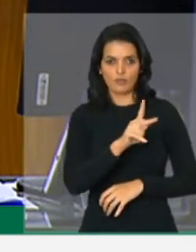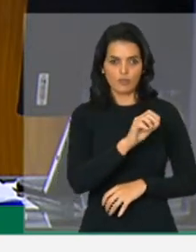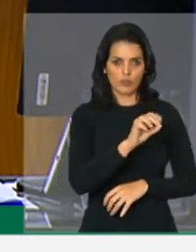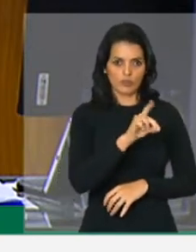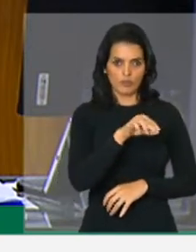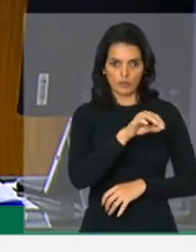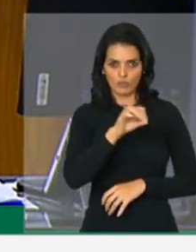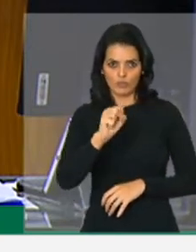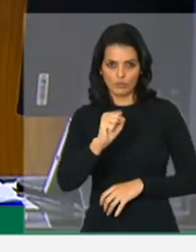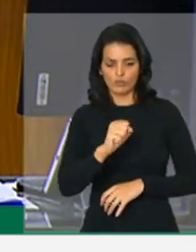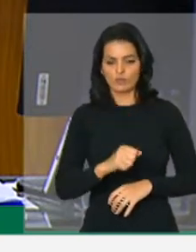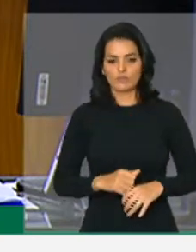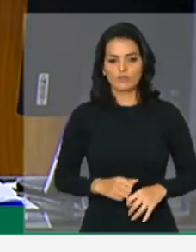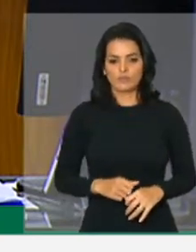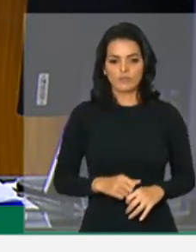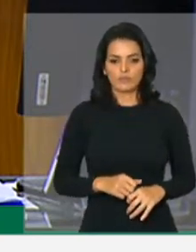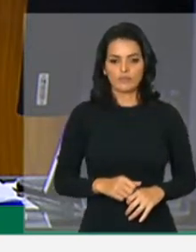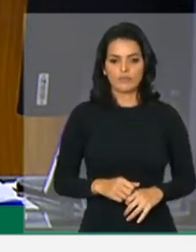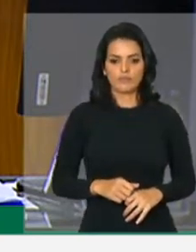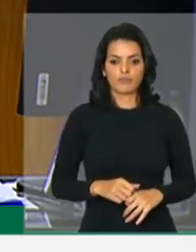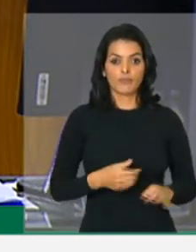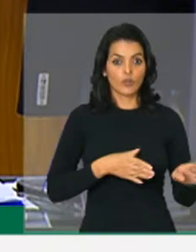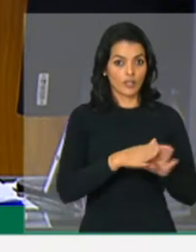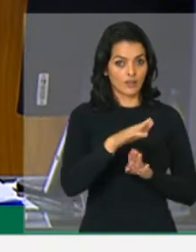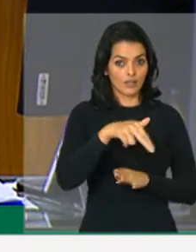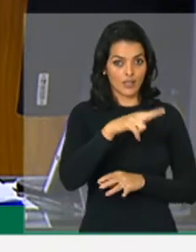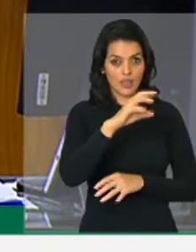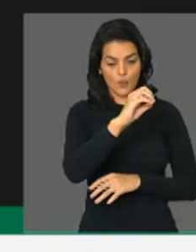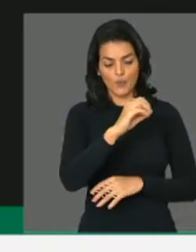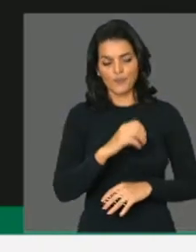PRESIDENTE. E... COBRA DO GOVERNO QUE ESTÁ INADIMPLENTE POR SUAS RESPONSABILIDADES NA